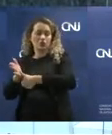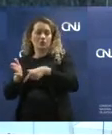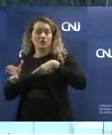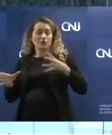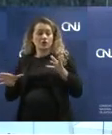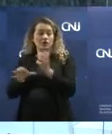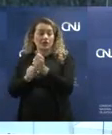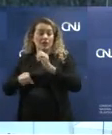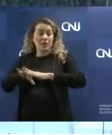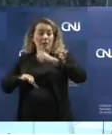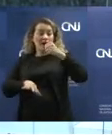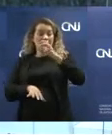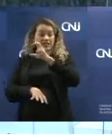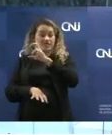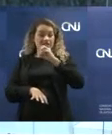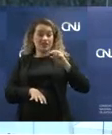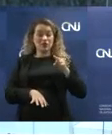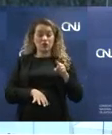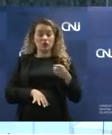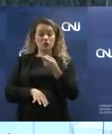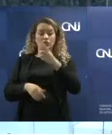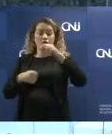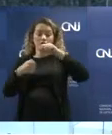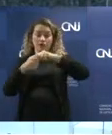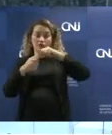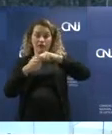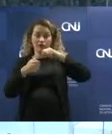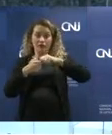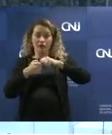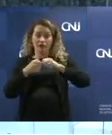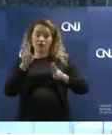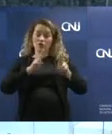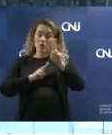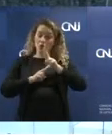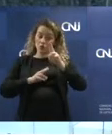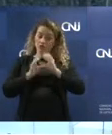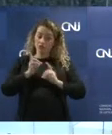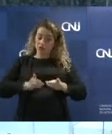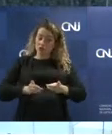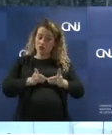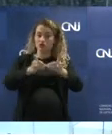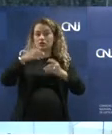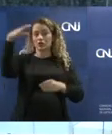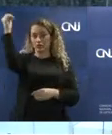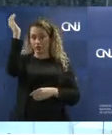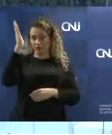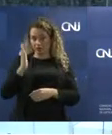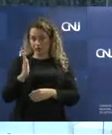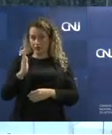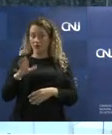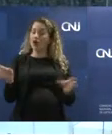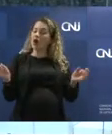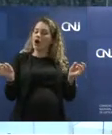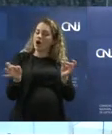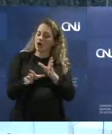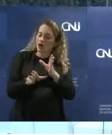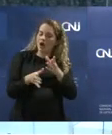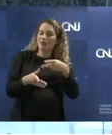notariais praticados de modo eletrônico no Brasil. Encerro esta minha breve manifestação agradecendo